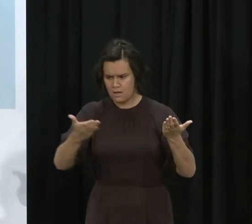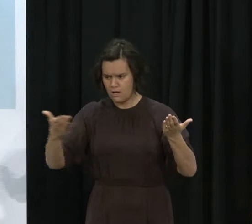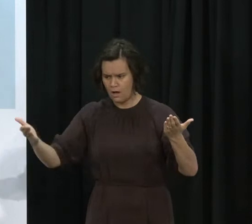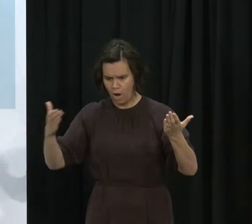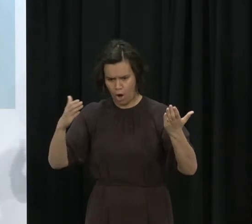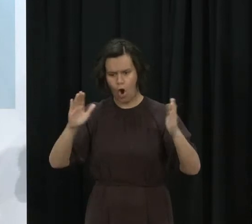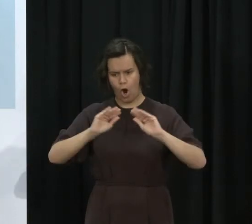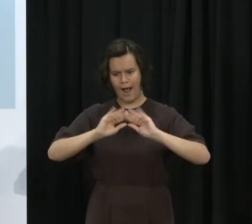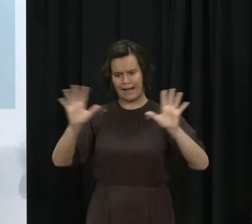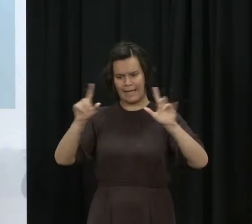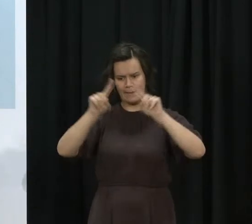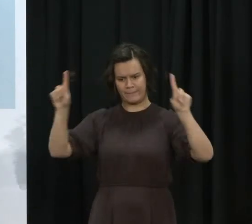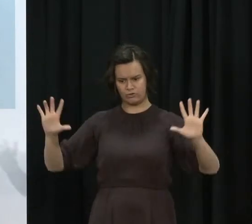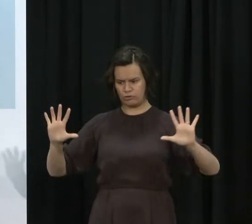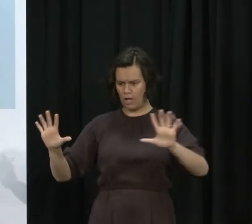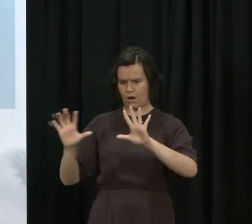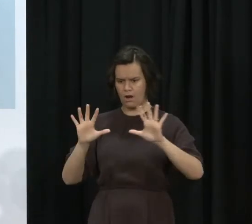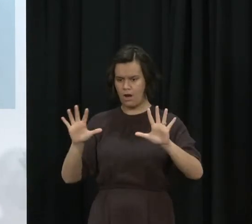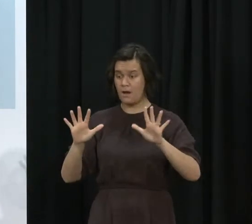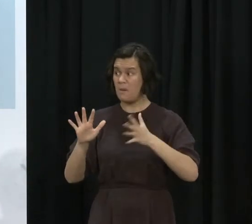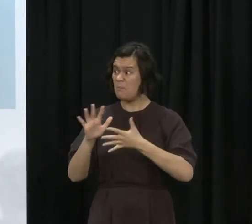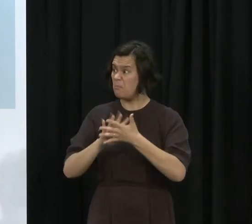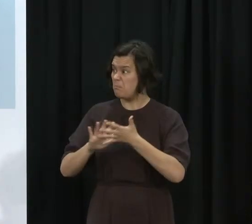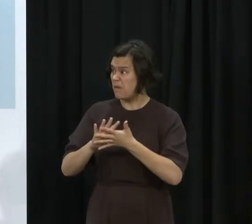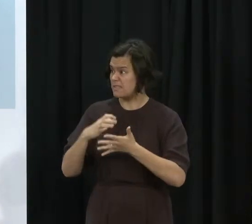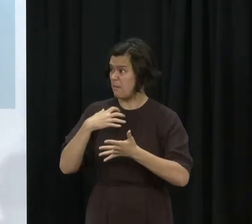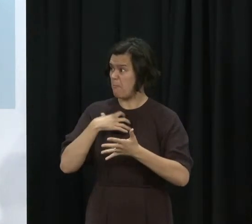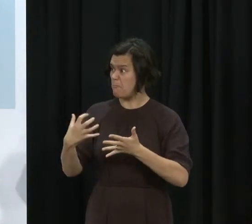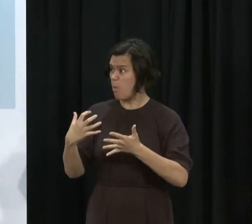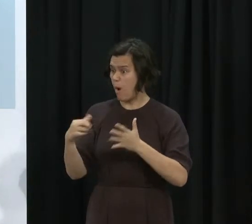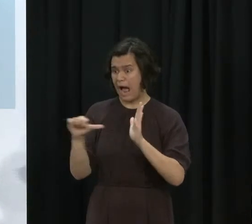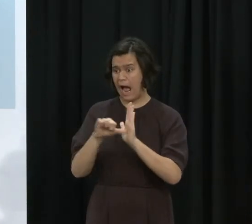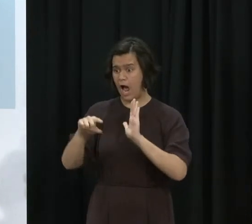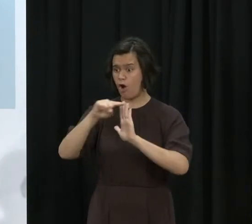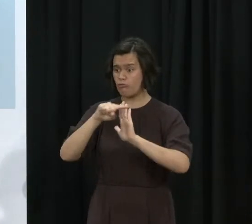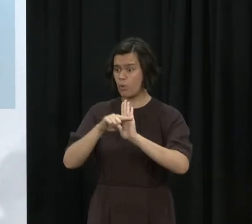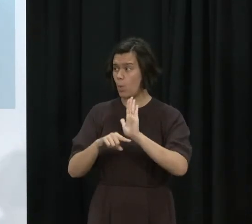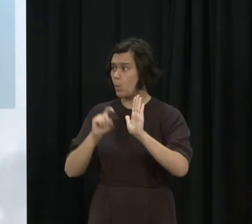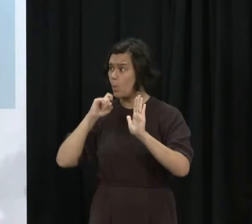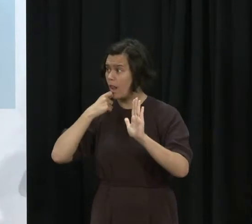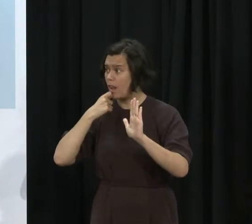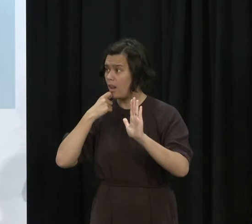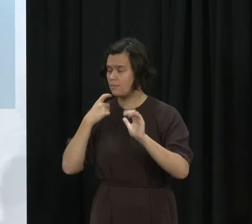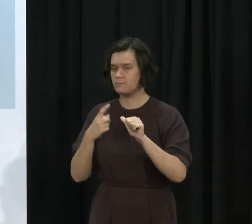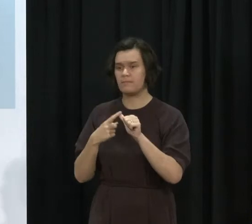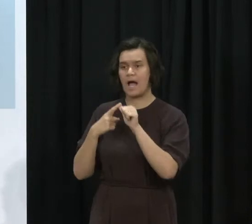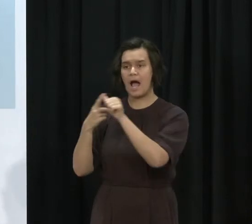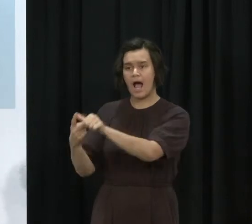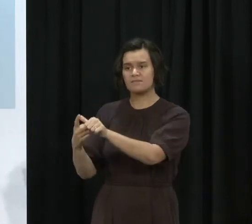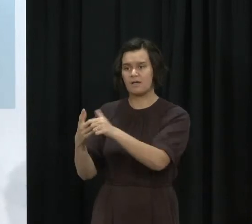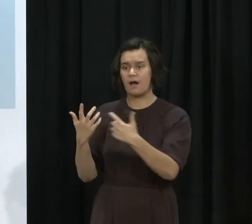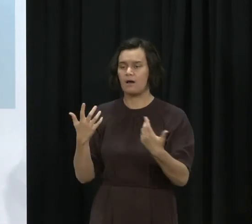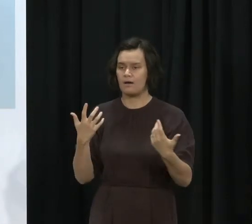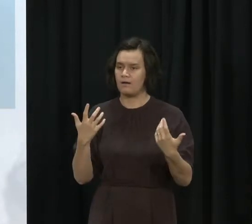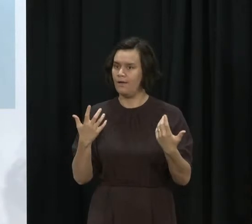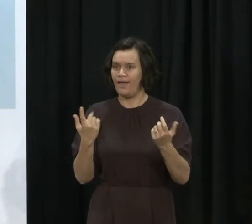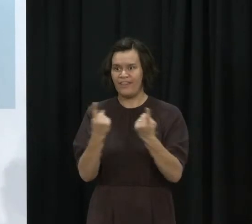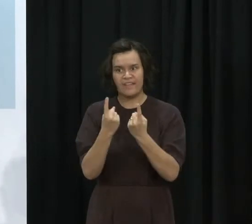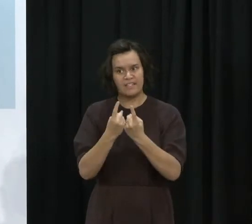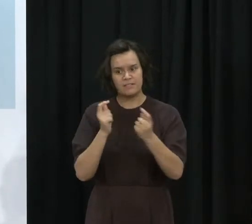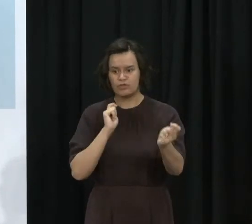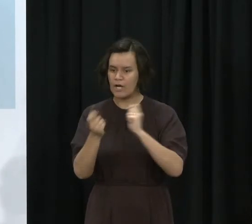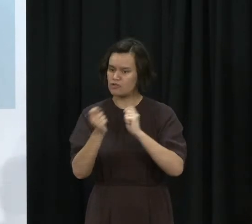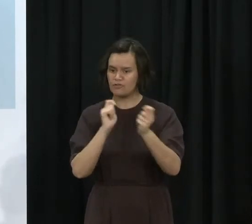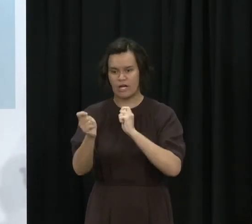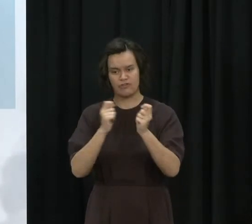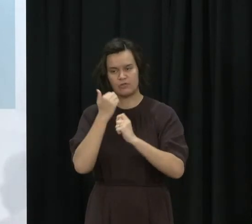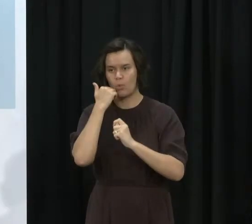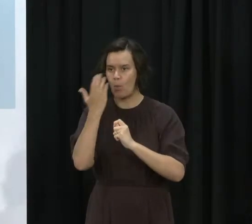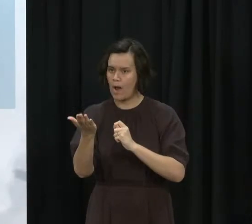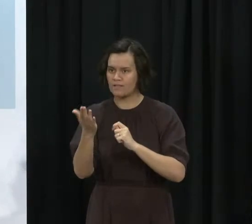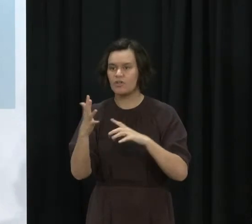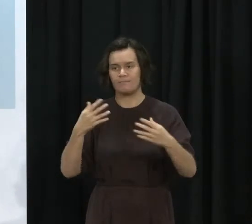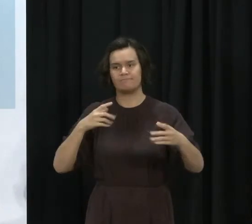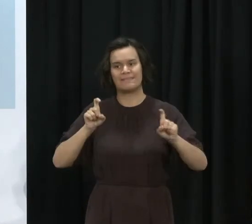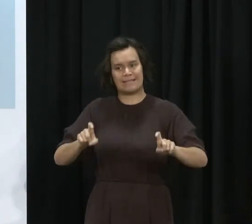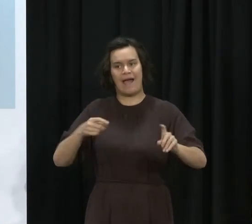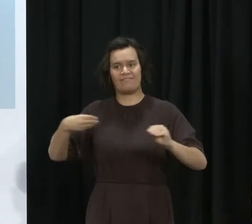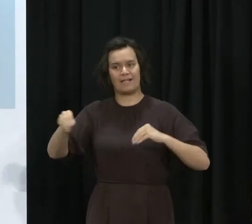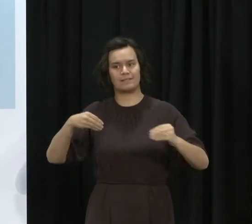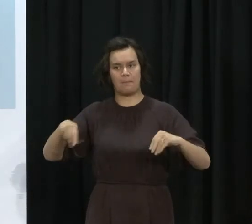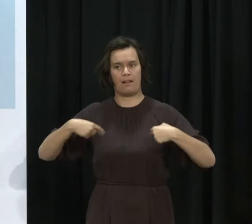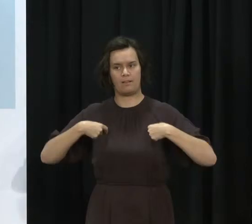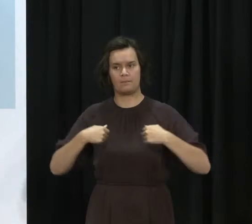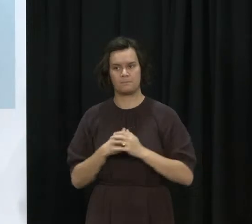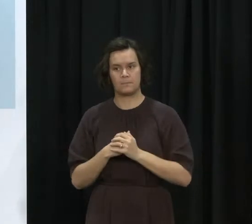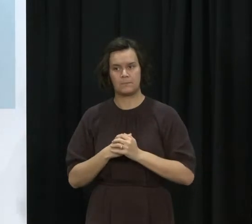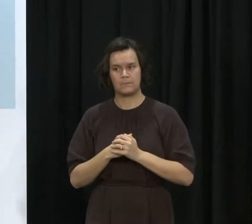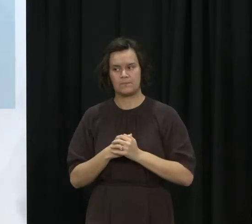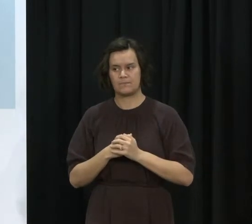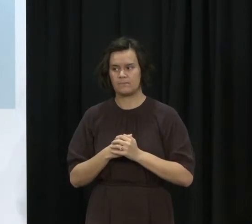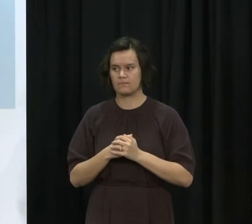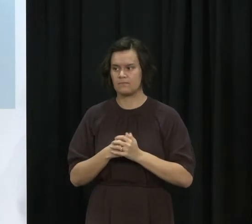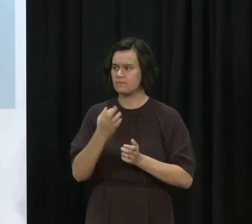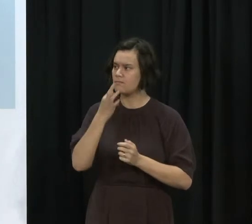ngawari koe ki te huri ki te